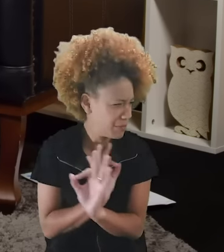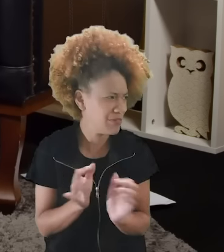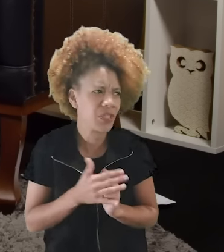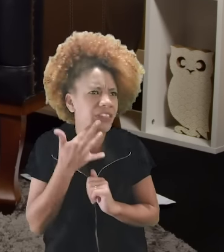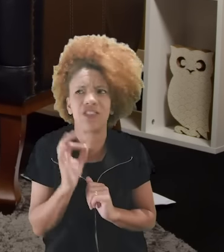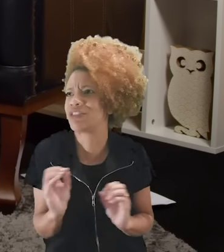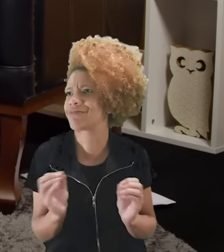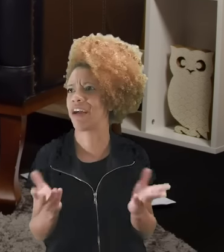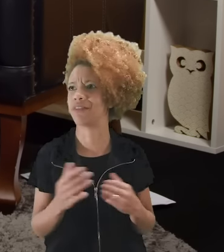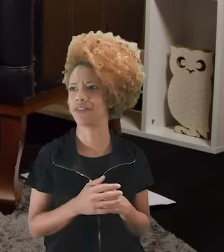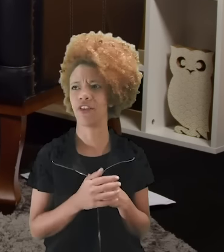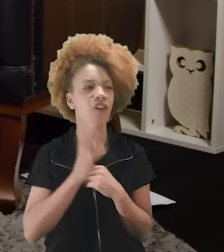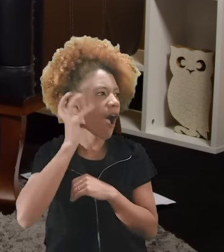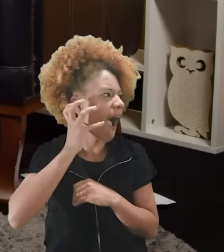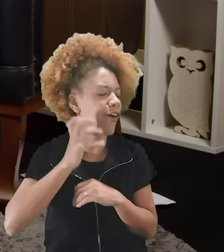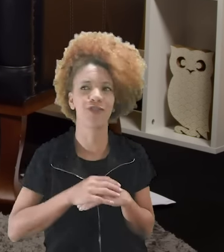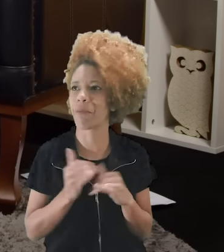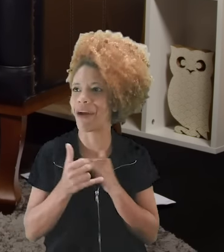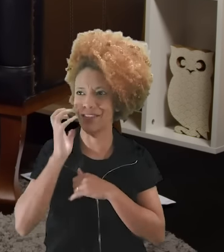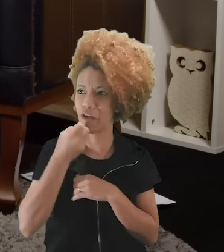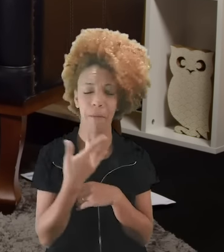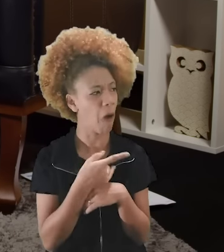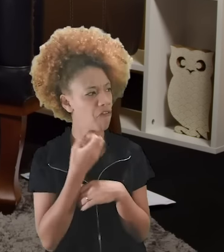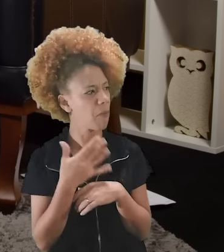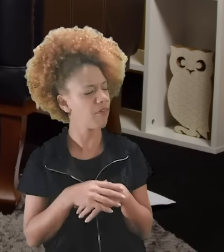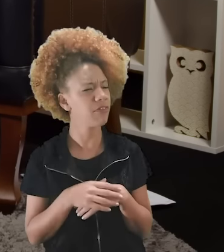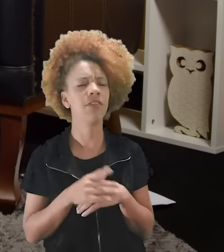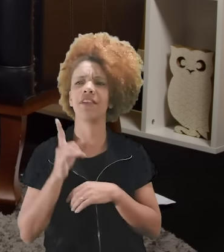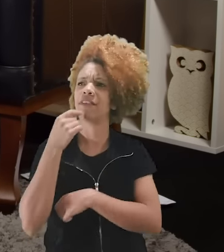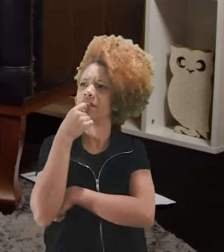entendi nada velho mas foi uma pegada meio rádio eu gostei disso não foi bom foi bom Ah será que ó